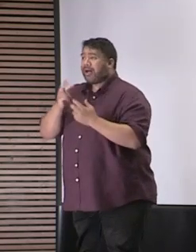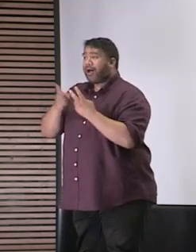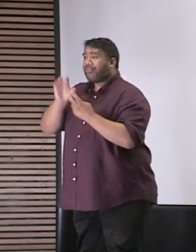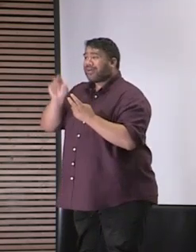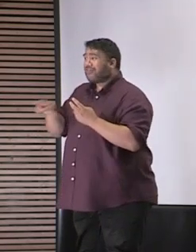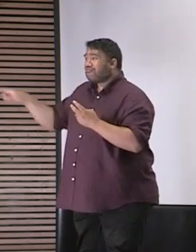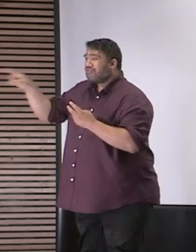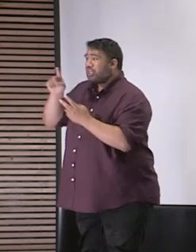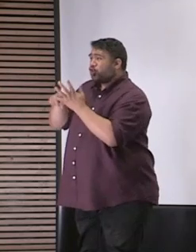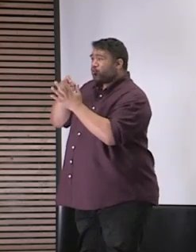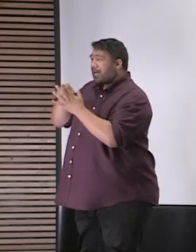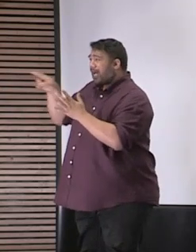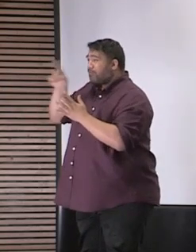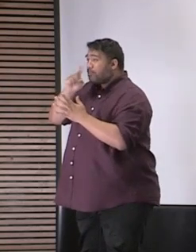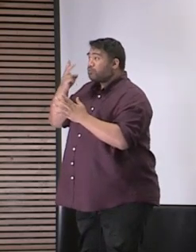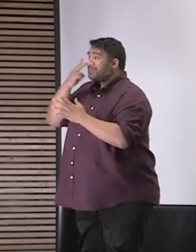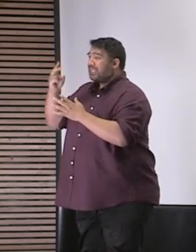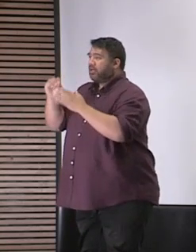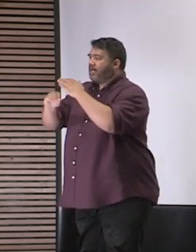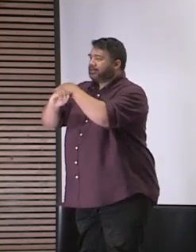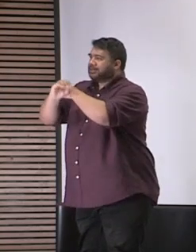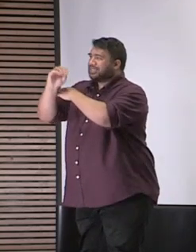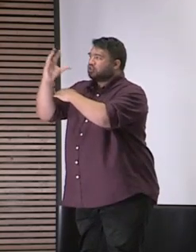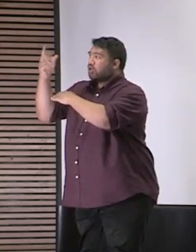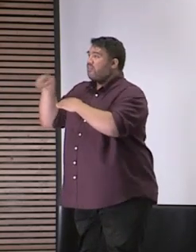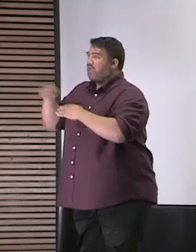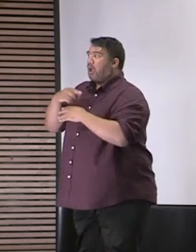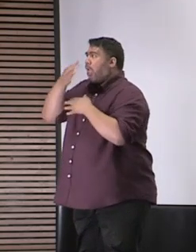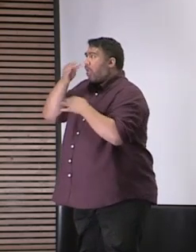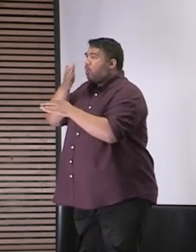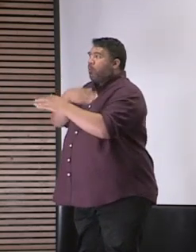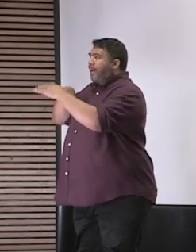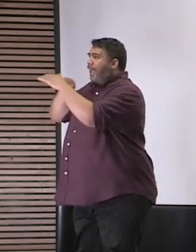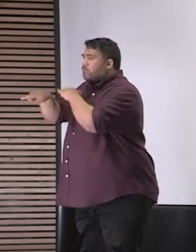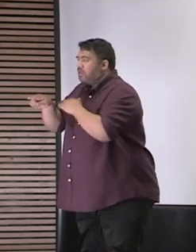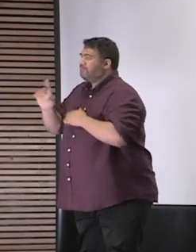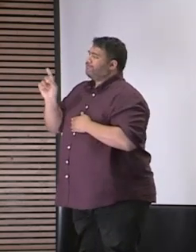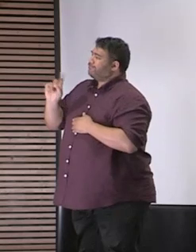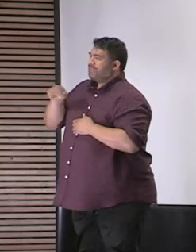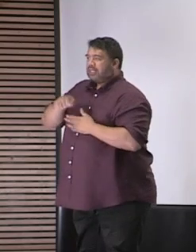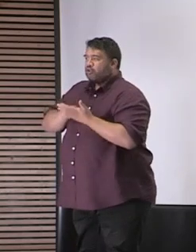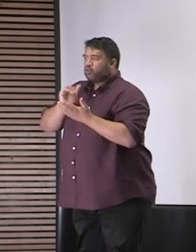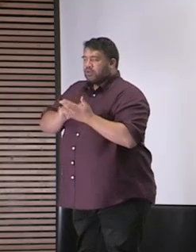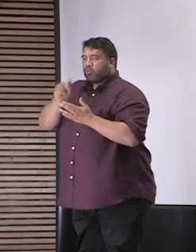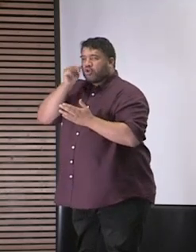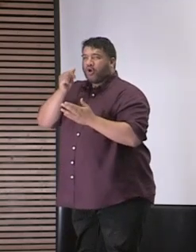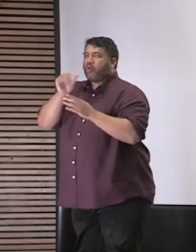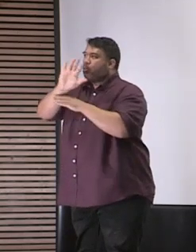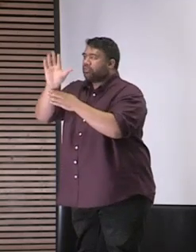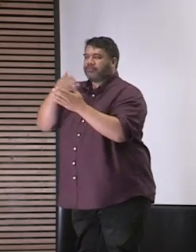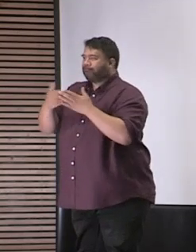por qué esto es tan importante. Ahora solo tenemos que mantenerlo. Has visto otros